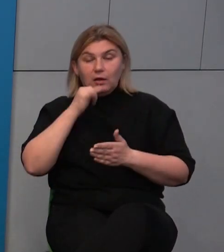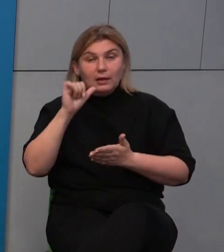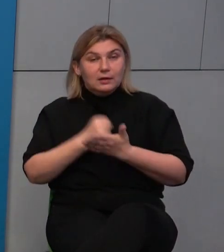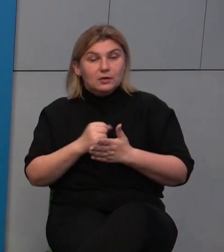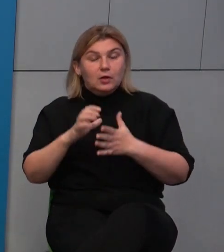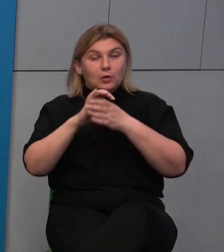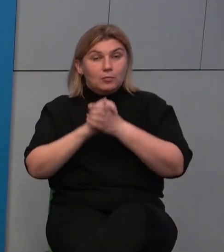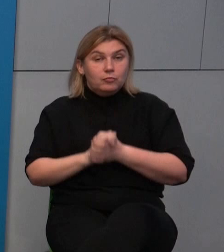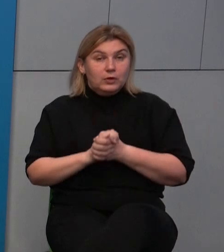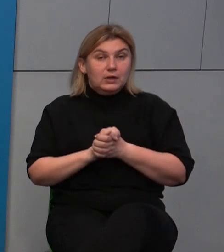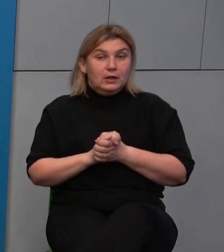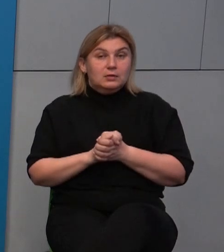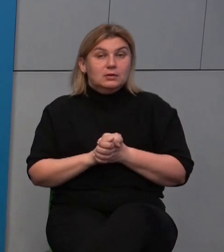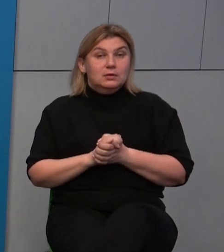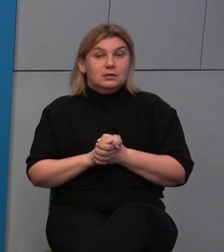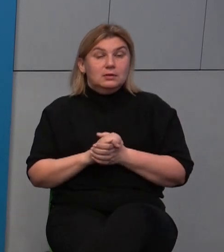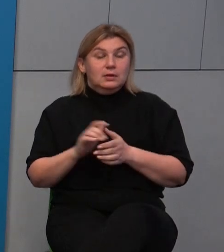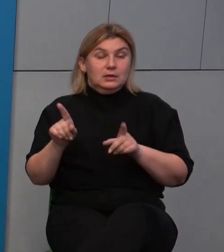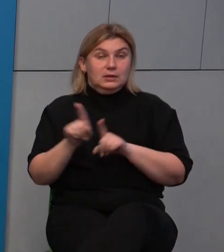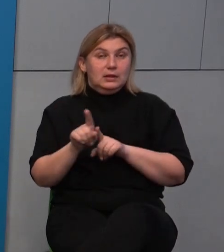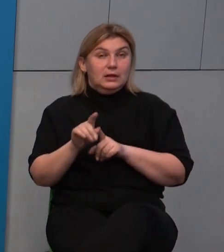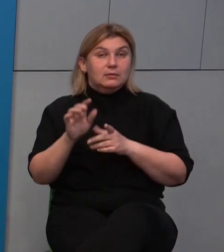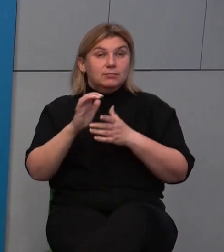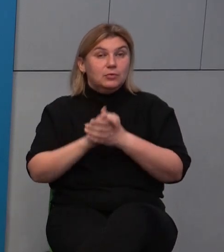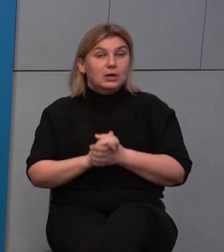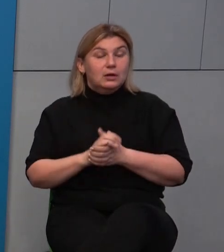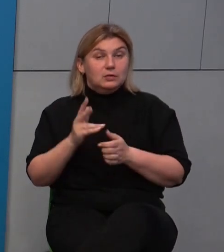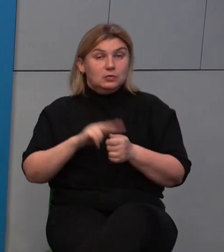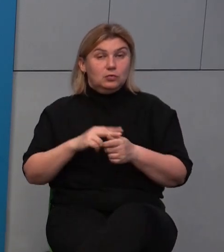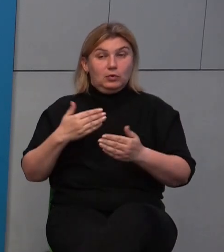Przyjaciół, którzy zresztą też między sobą pisali o tym,